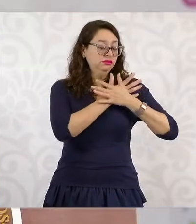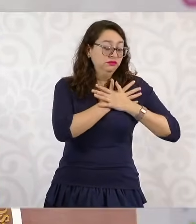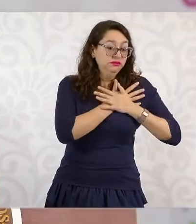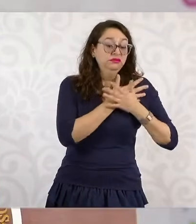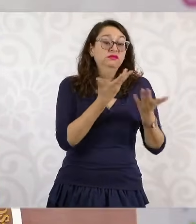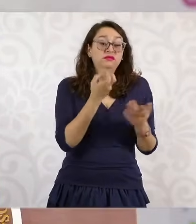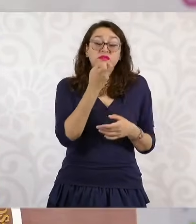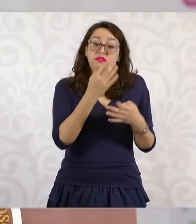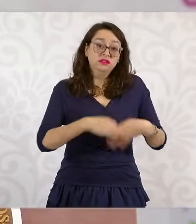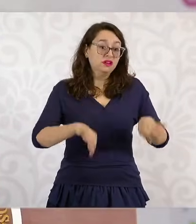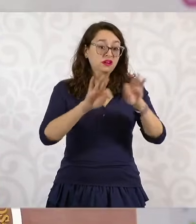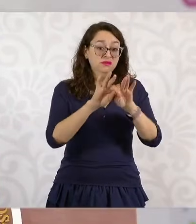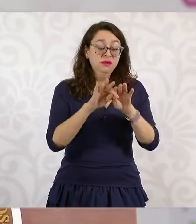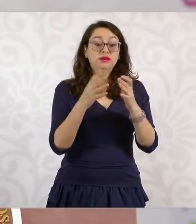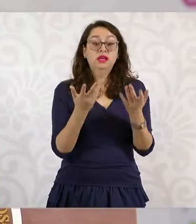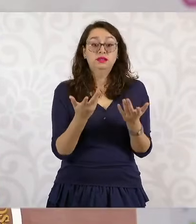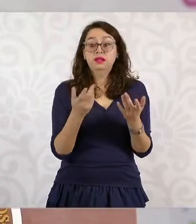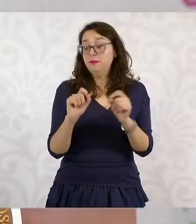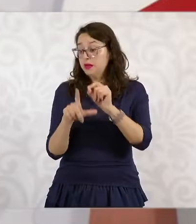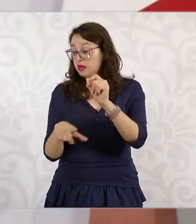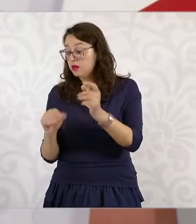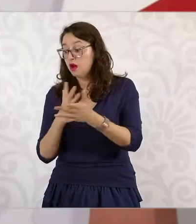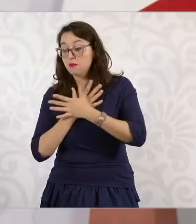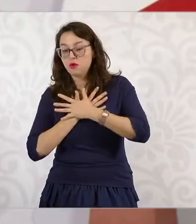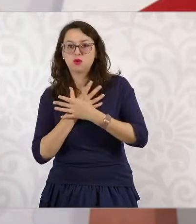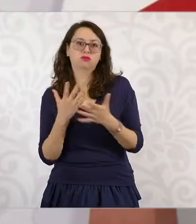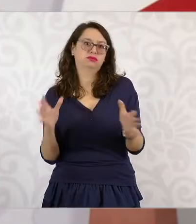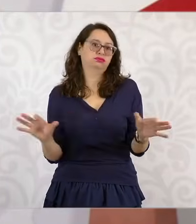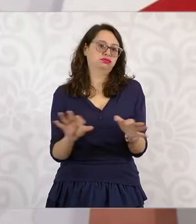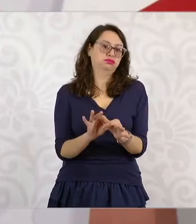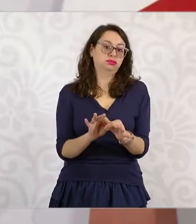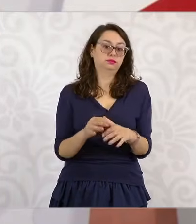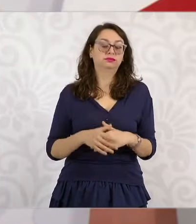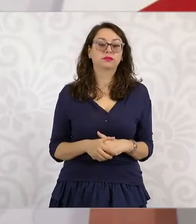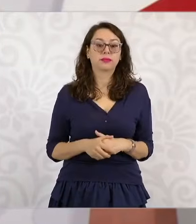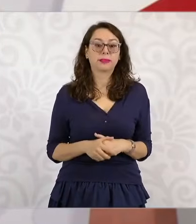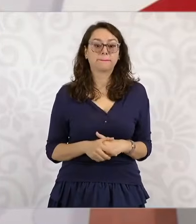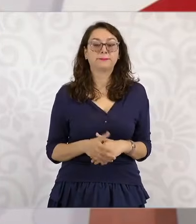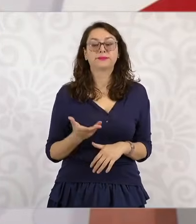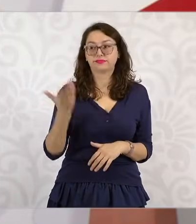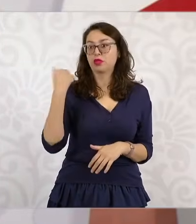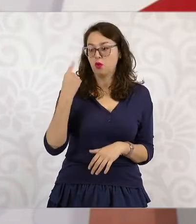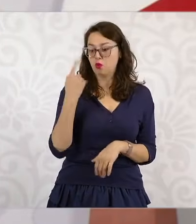contribuye a esta unión tan fuerte. Es realmente, me lo dijo un un amigo mío que es presidente de